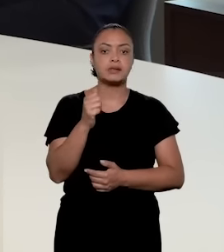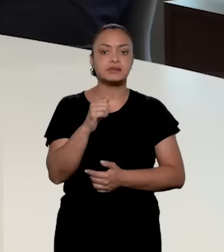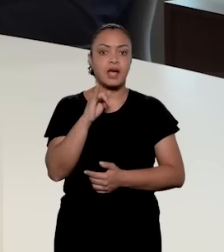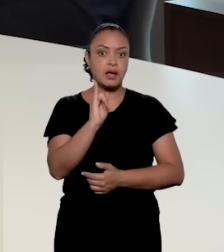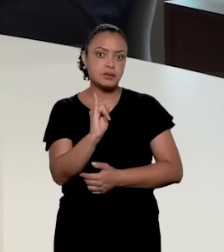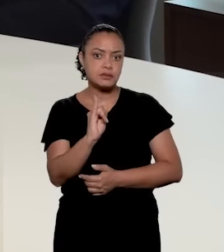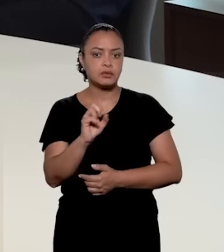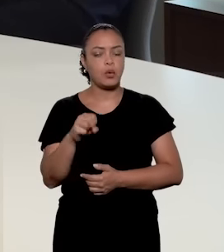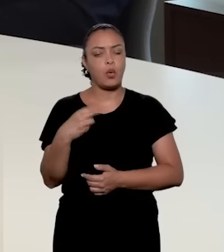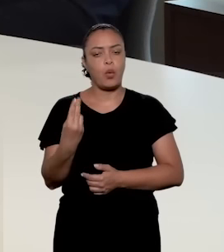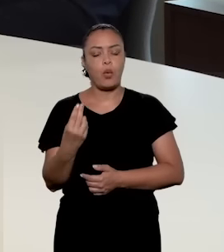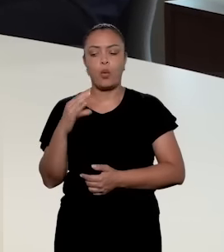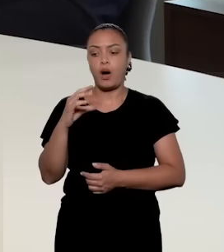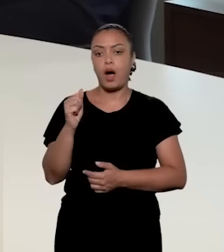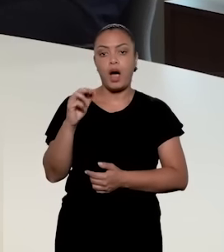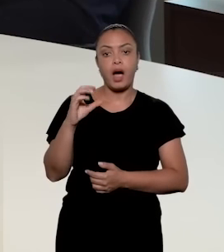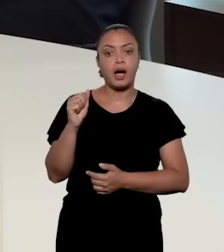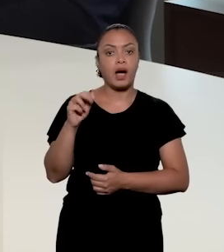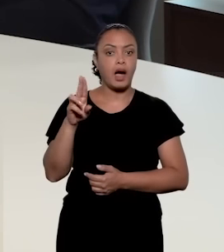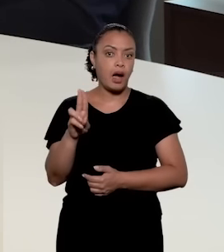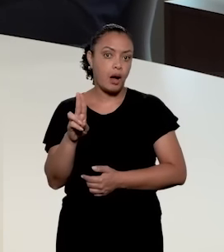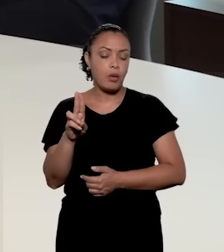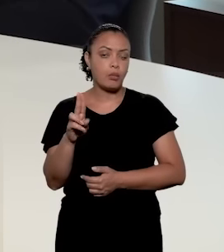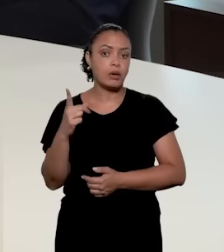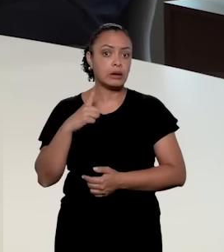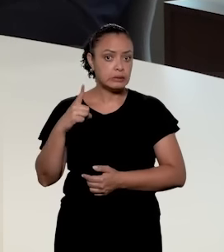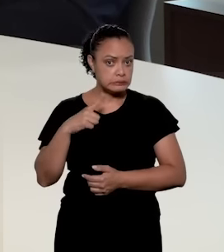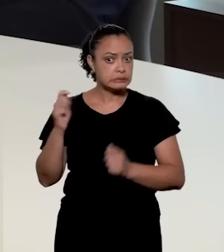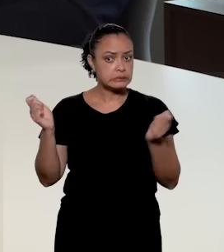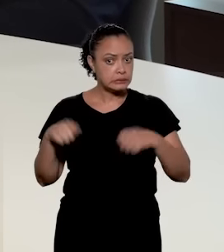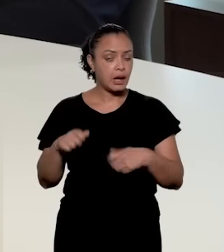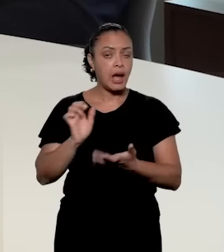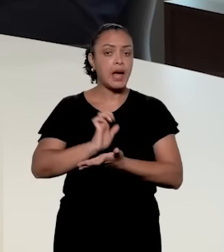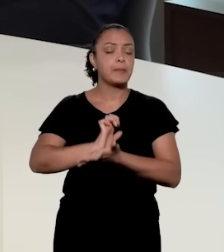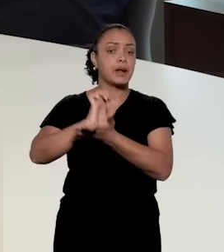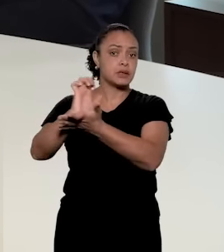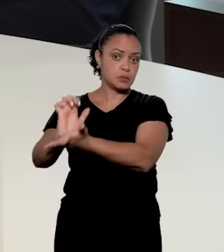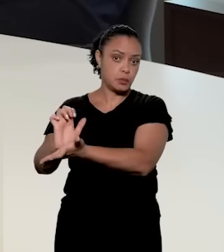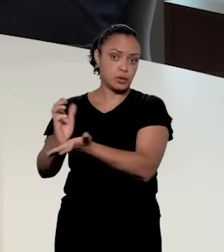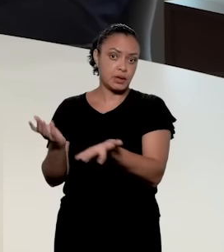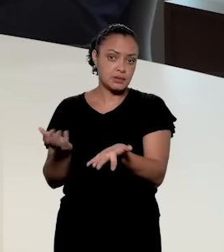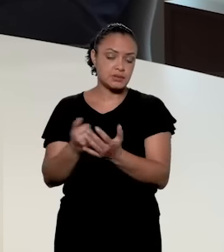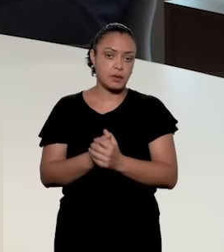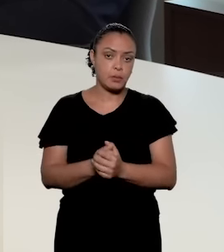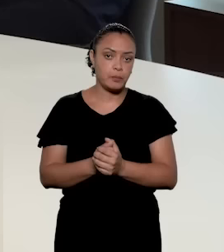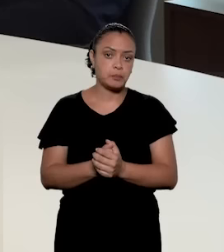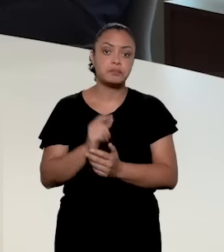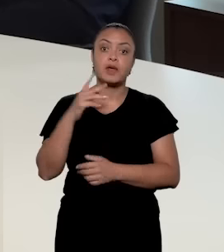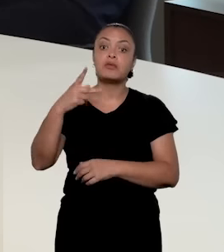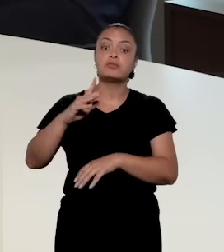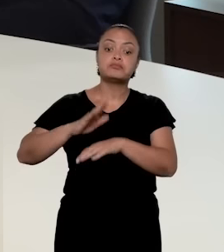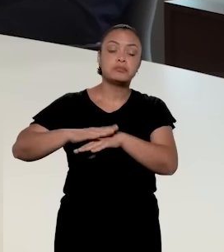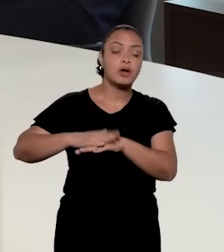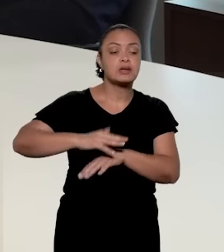como o açaí ou como o cacau, teriam uma demanda para exportação maior.